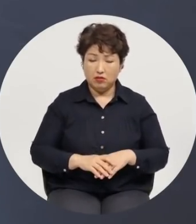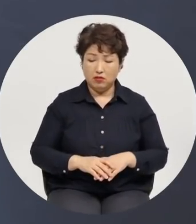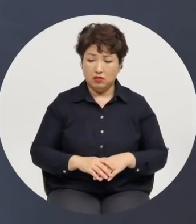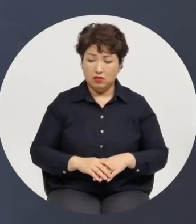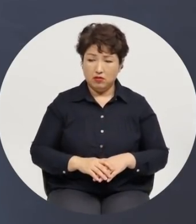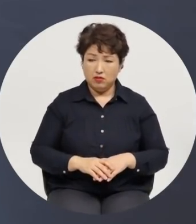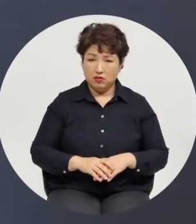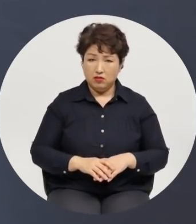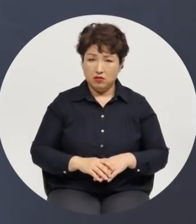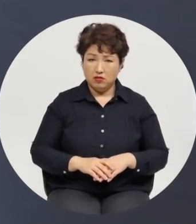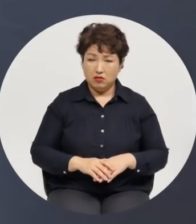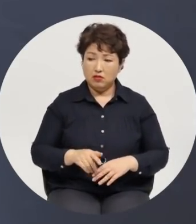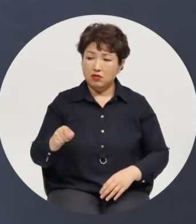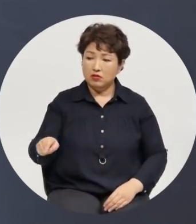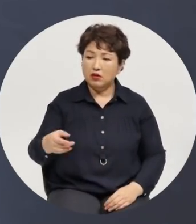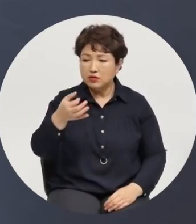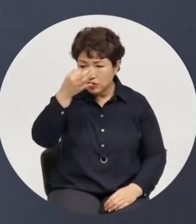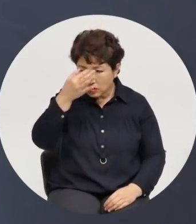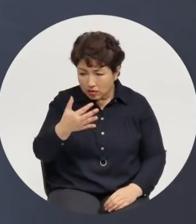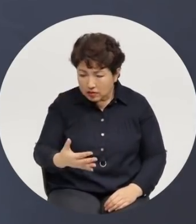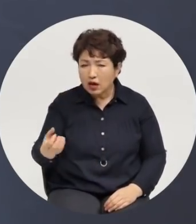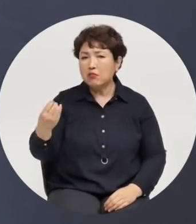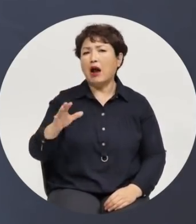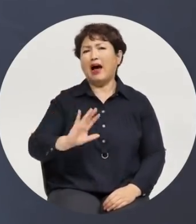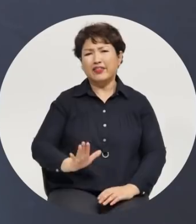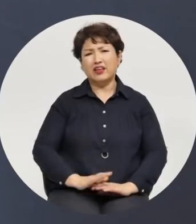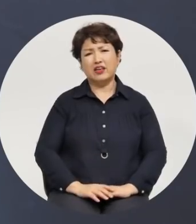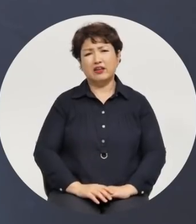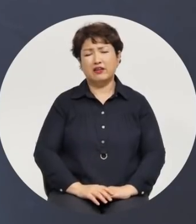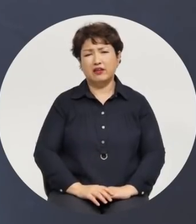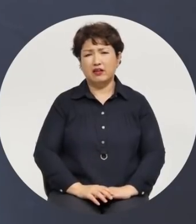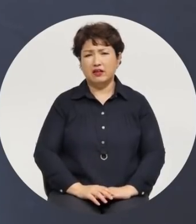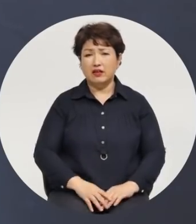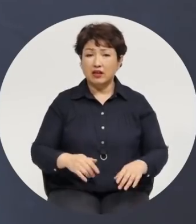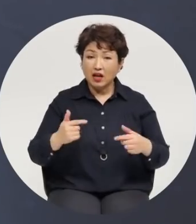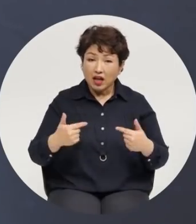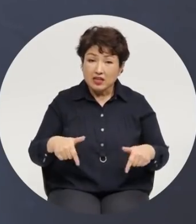"아이고 스님 죄송합니다" 애들은 이렇게 말하는 법이 없어요